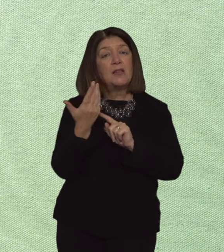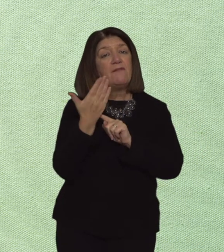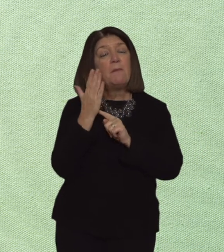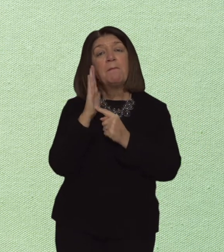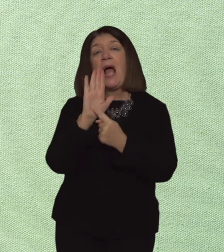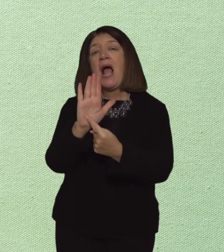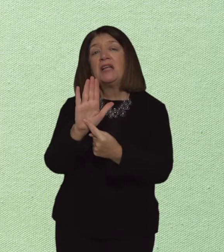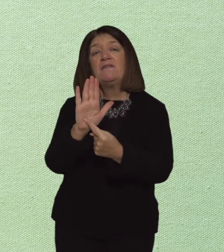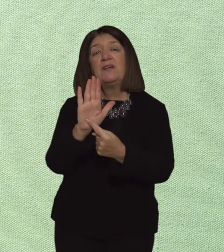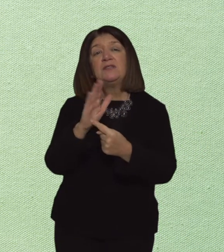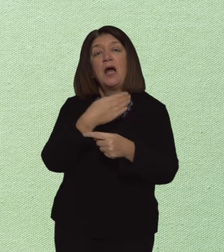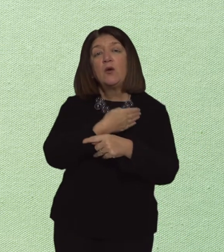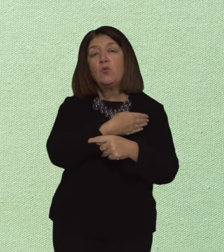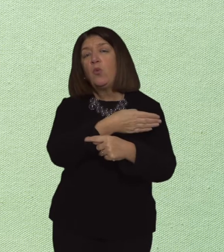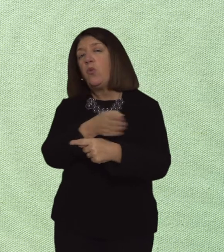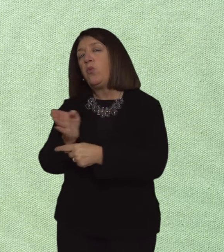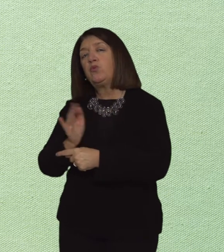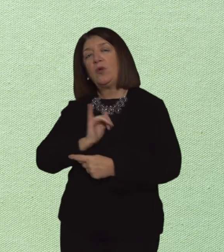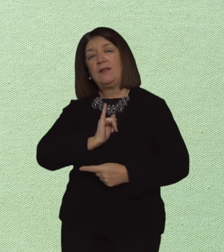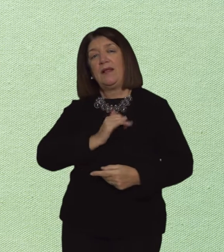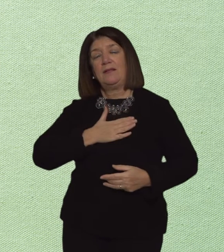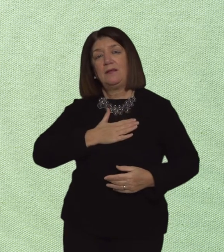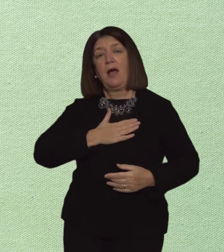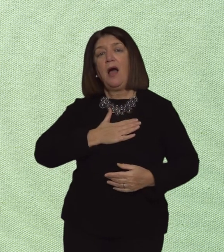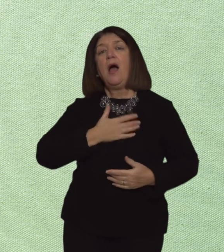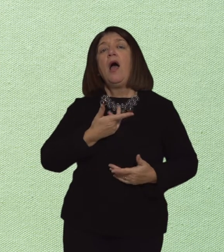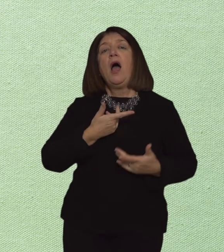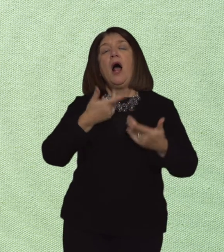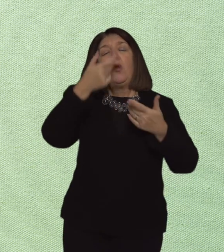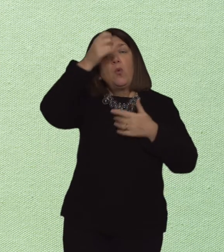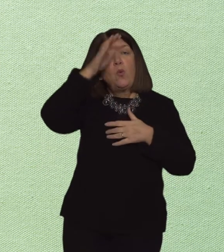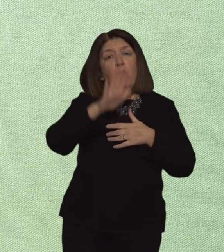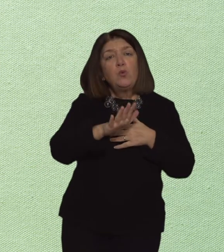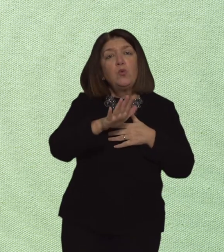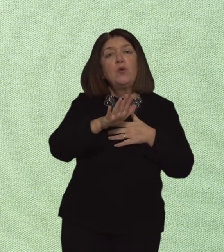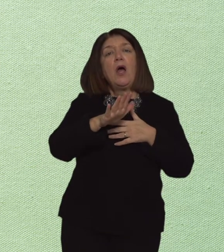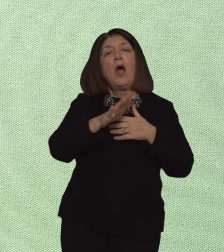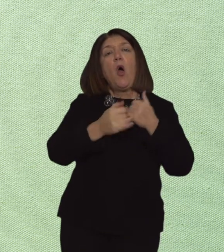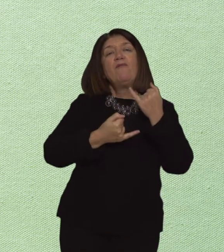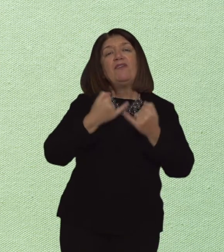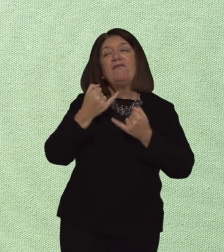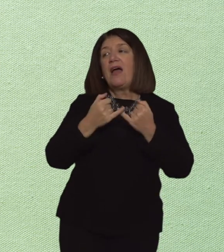e la cultura della convivenza sta proprio nella capacità di mettere l'individuo nella condizione